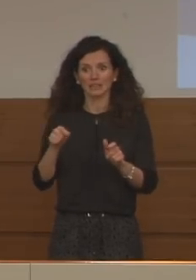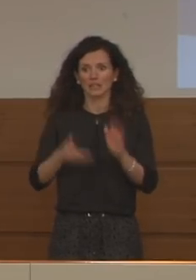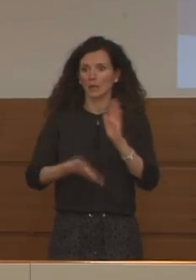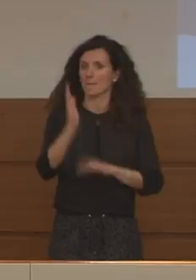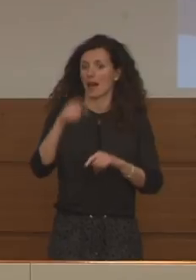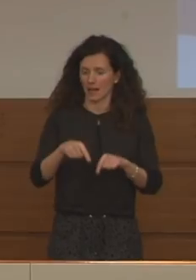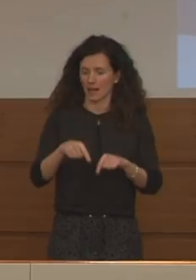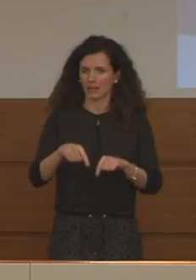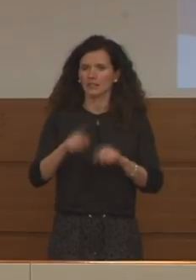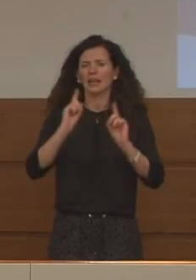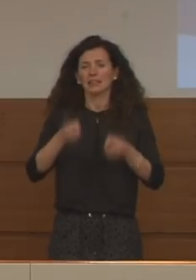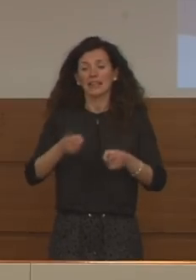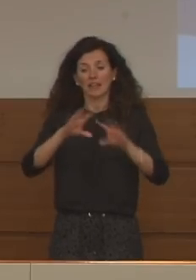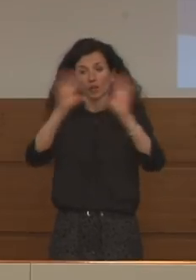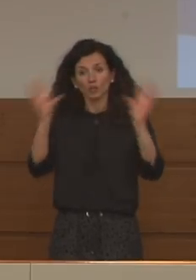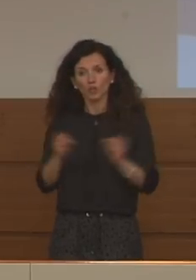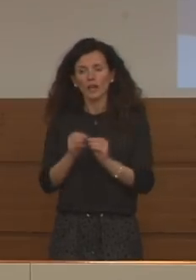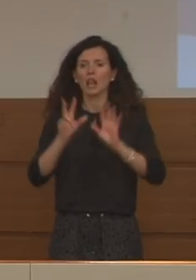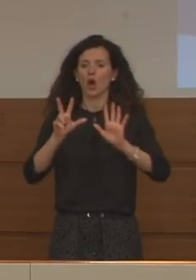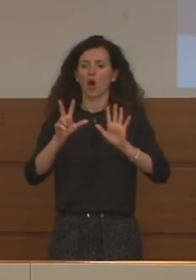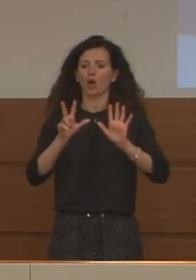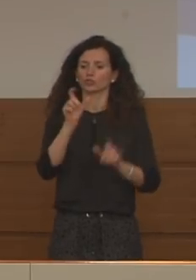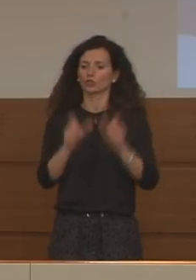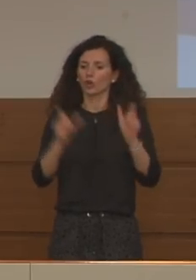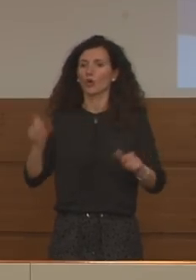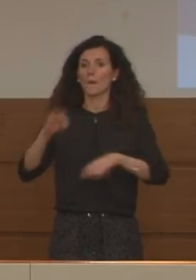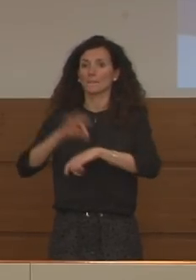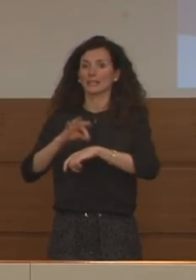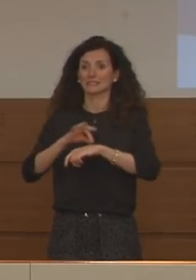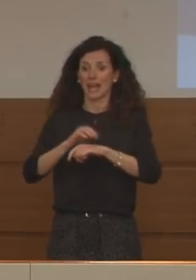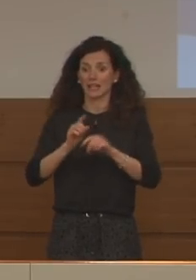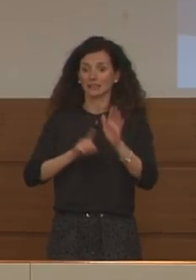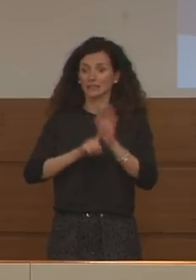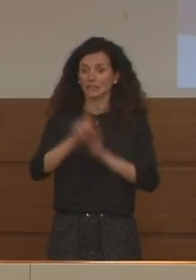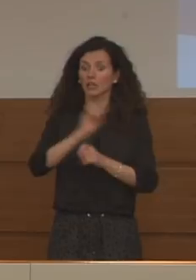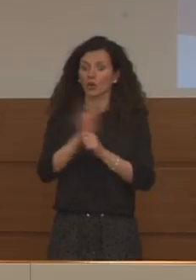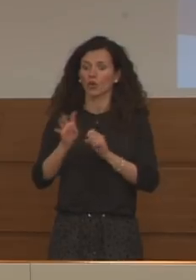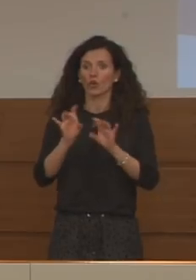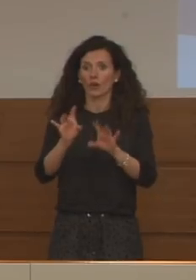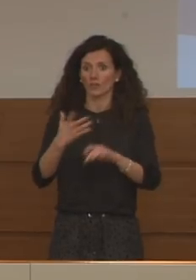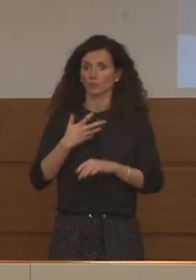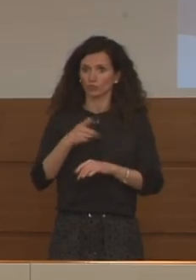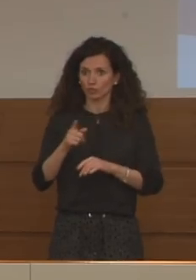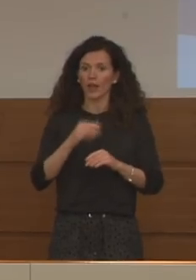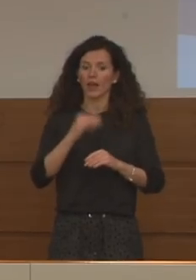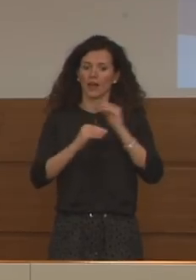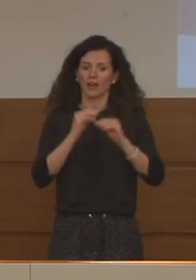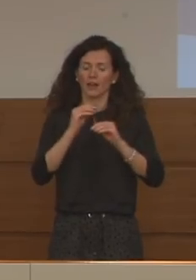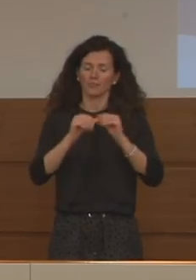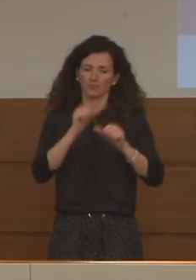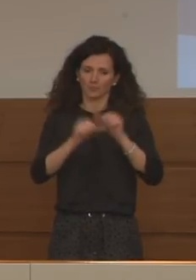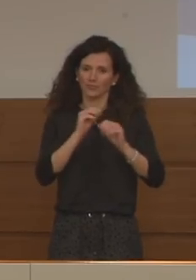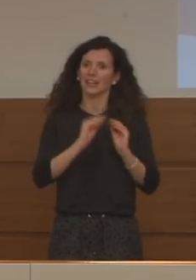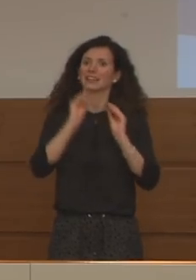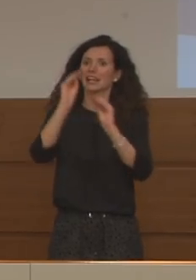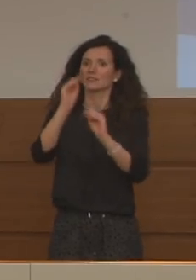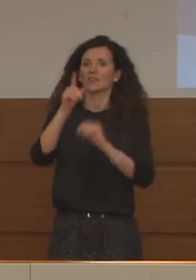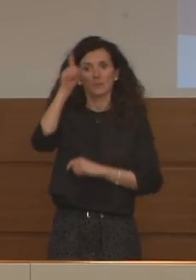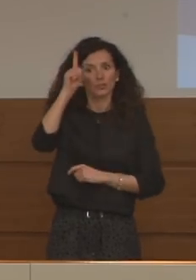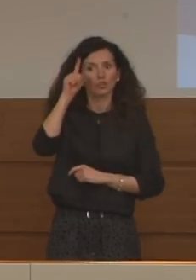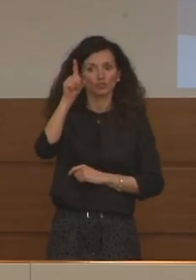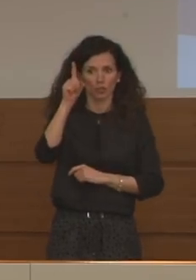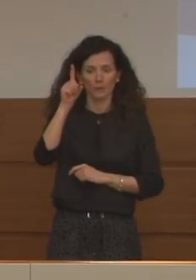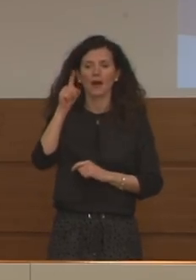positivi e questo ci evidenzia quanto sia importante la solidarietà